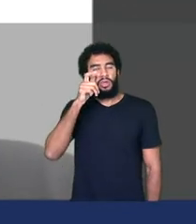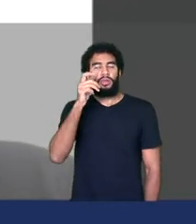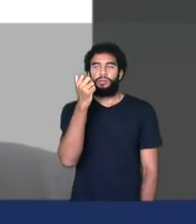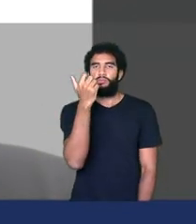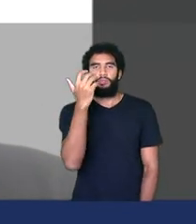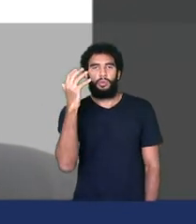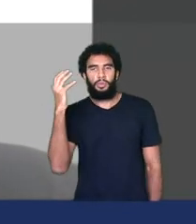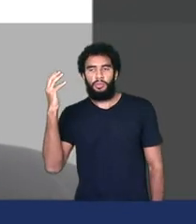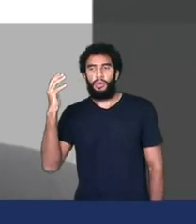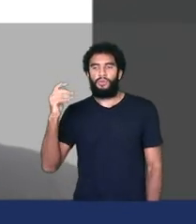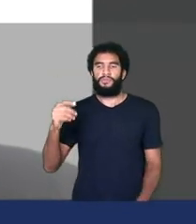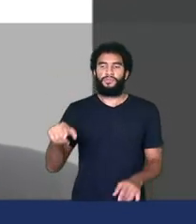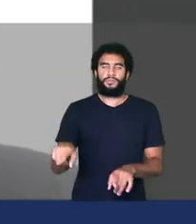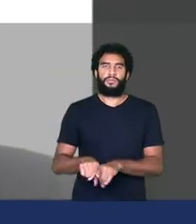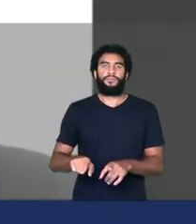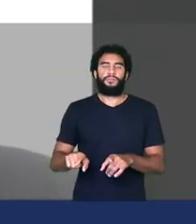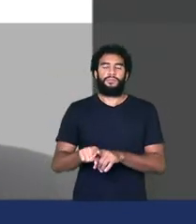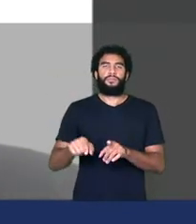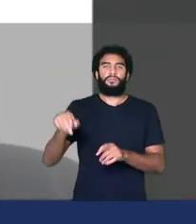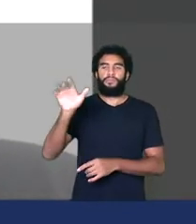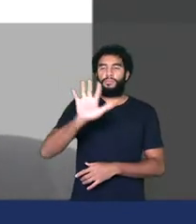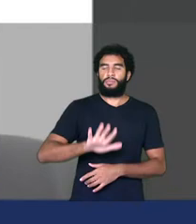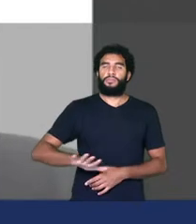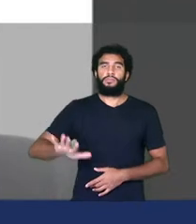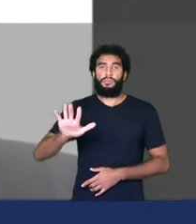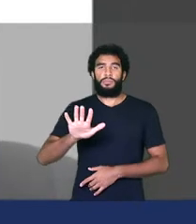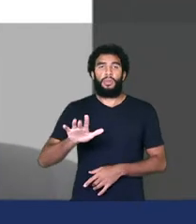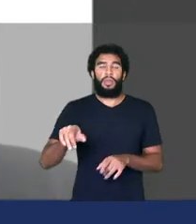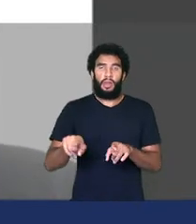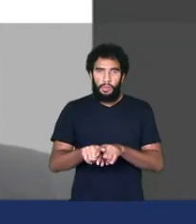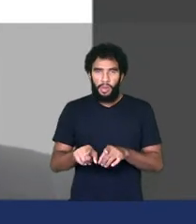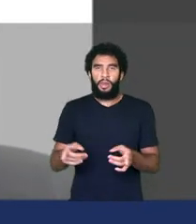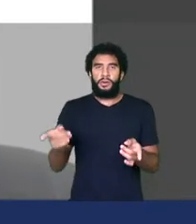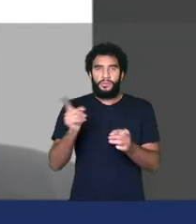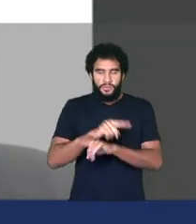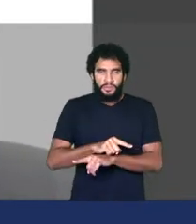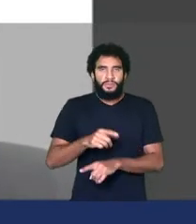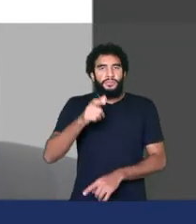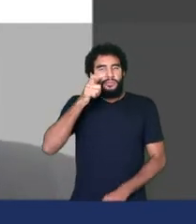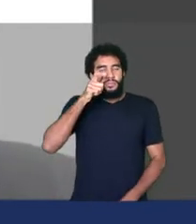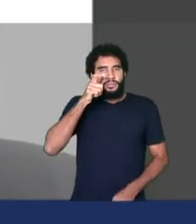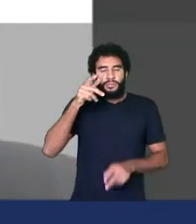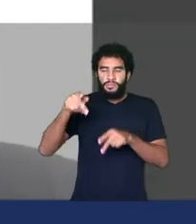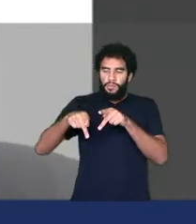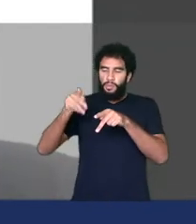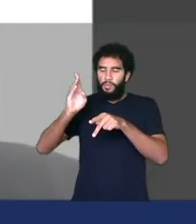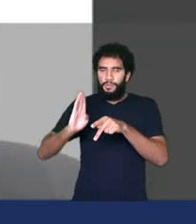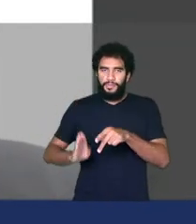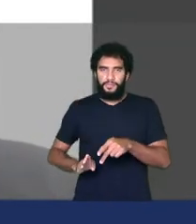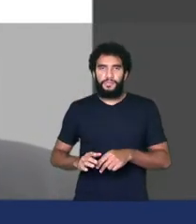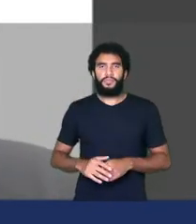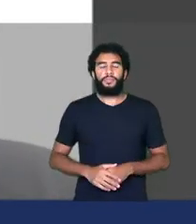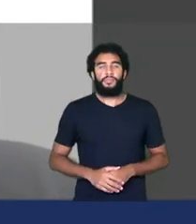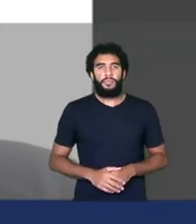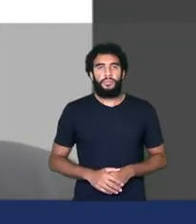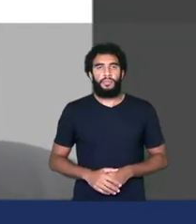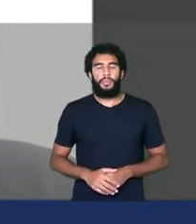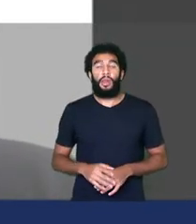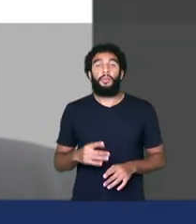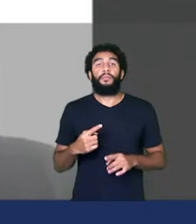APROVADO CONTRA OS INTERESSES AMBIENTAIS, CONTRA OS INTERESSES NACIONAIS E CONTRA OS INTERESSES DO POVO